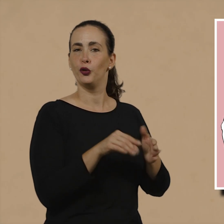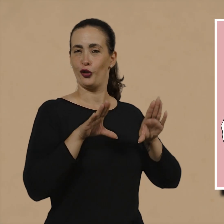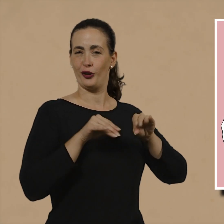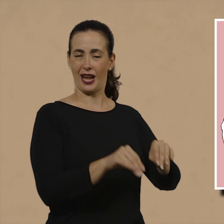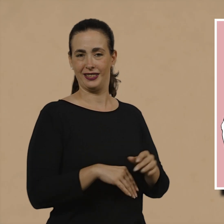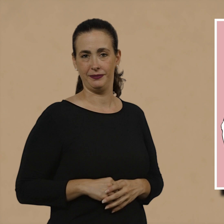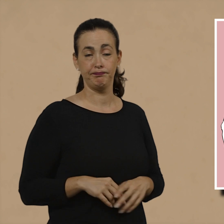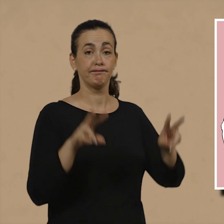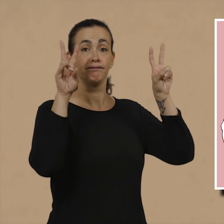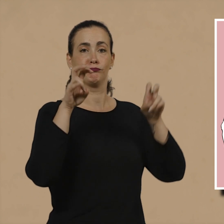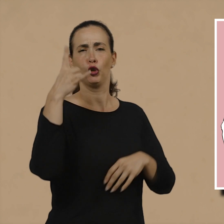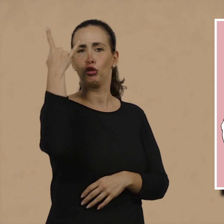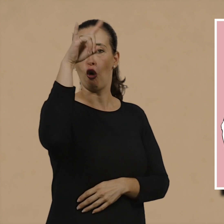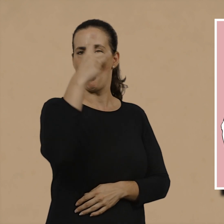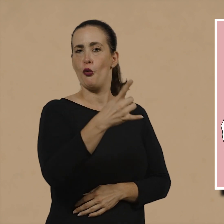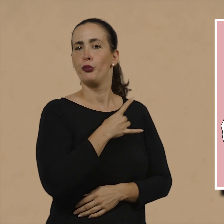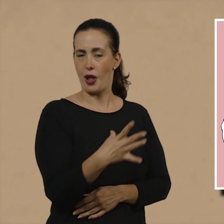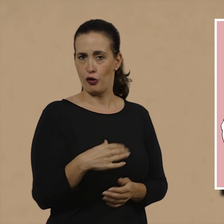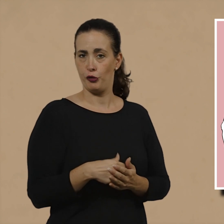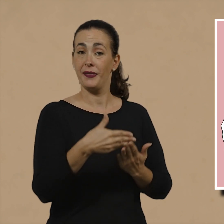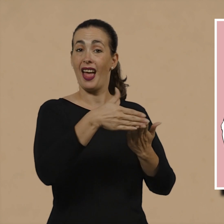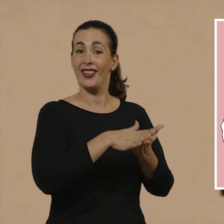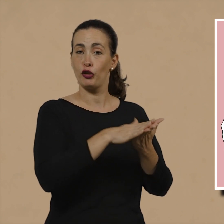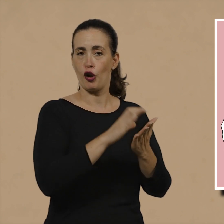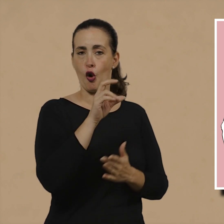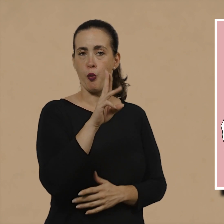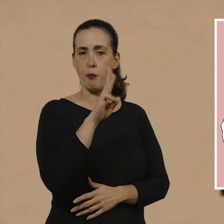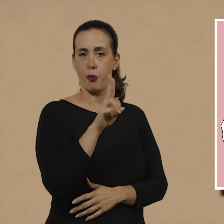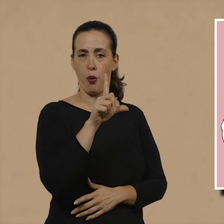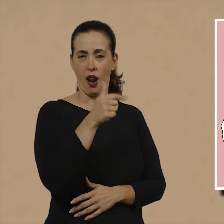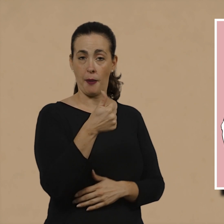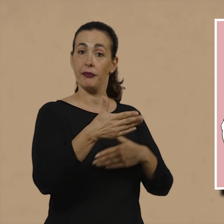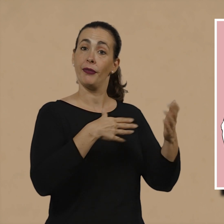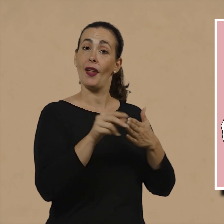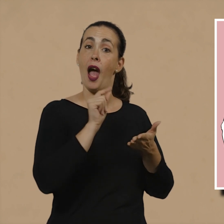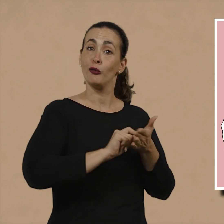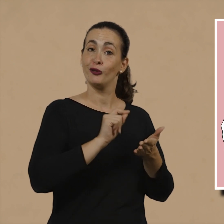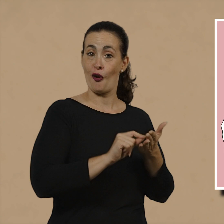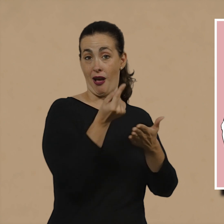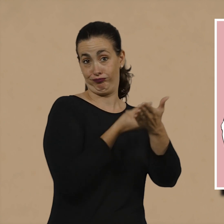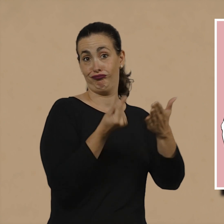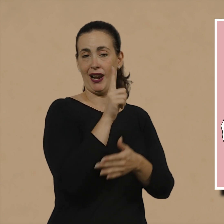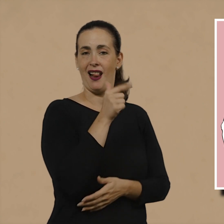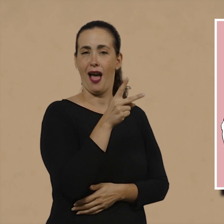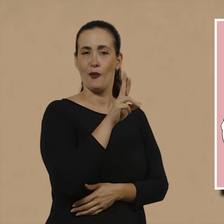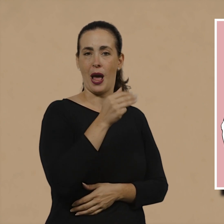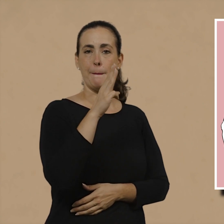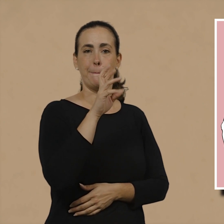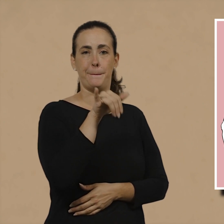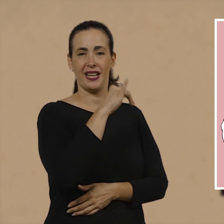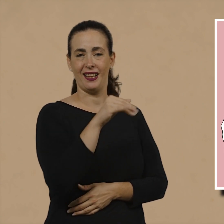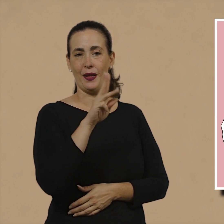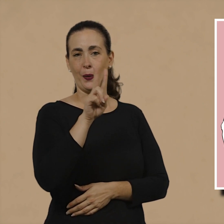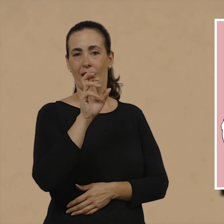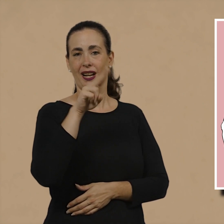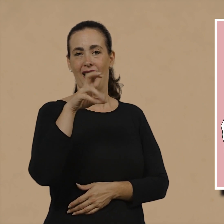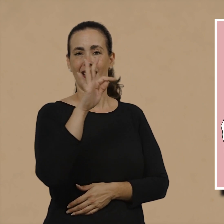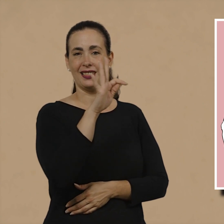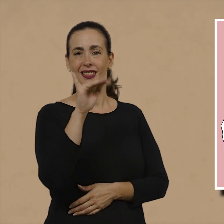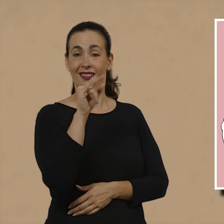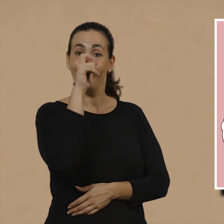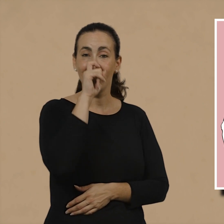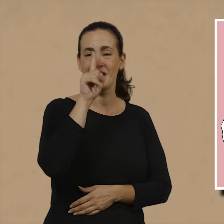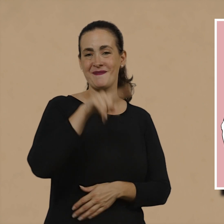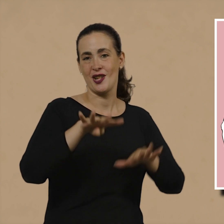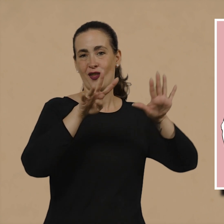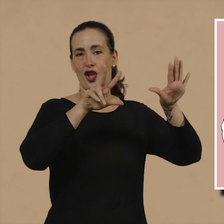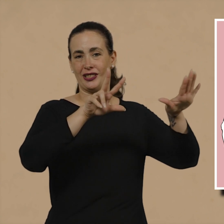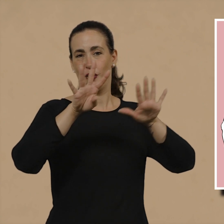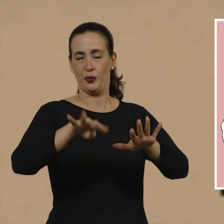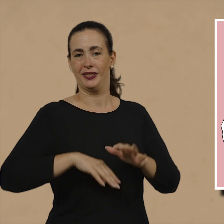”TORO BLANCO” (ED. LA CÚPULA). LAURA PÉREZ VERNETTI (1989)